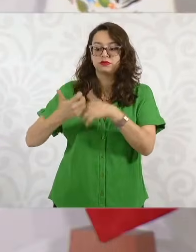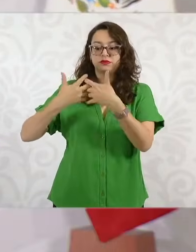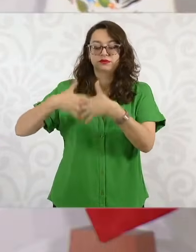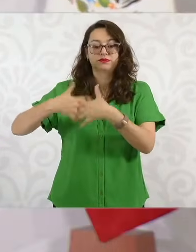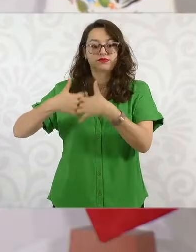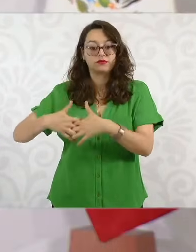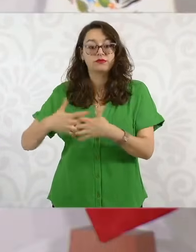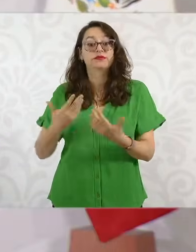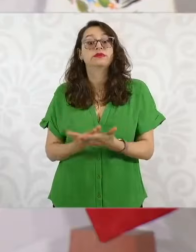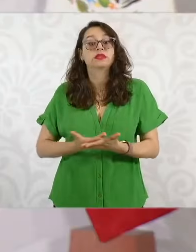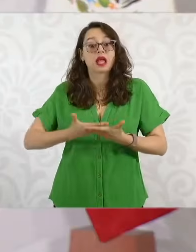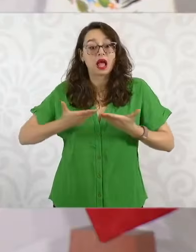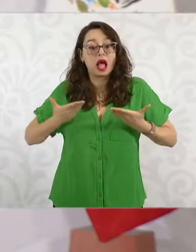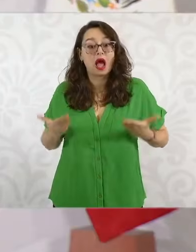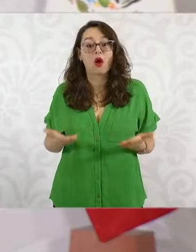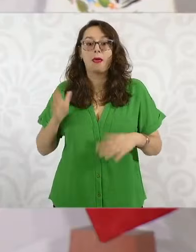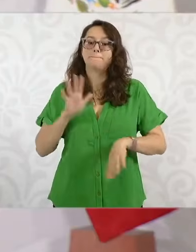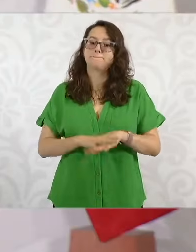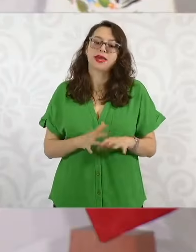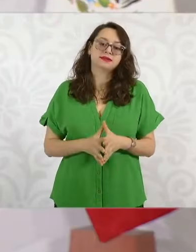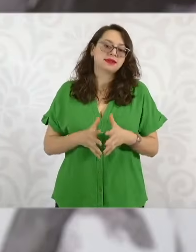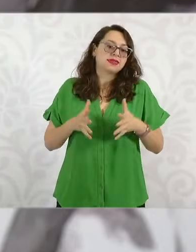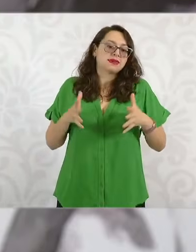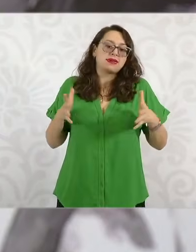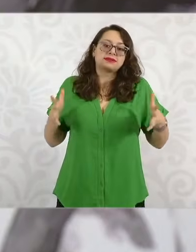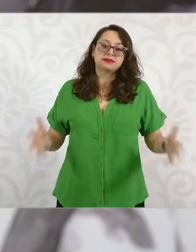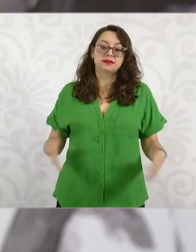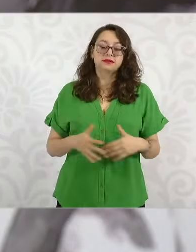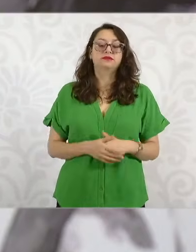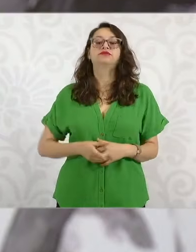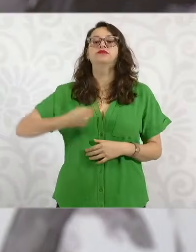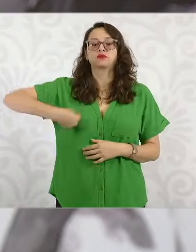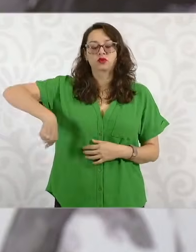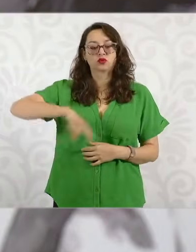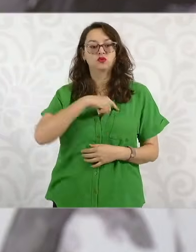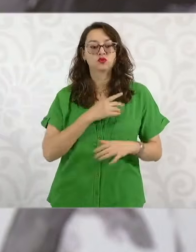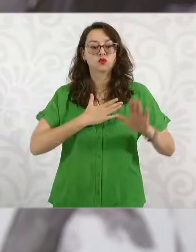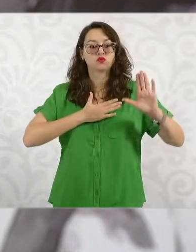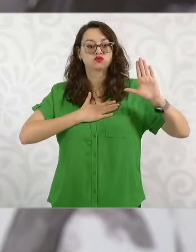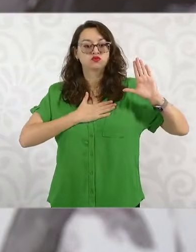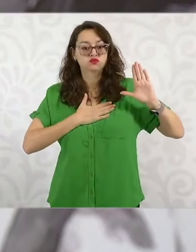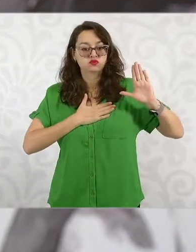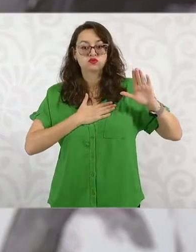tenemos una expansión de este proyecto. Grupo Neolfarma se compromete no solo con ese proyecto,